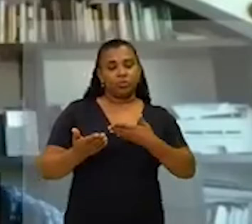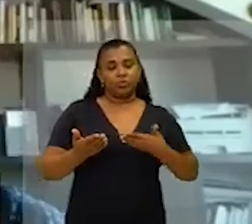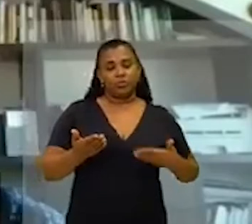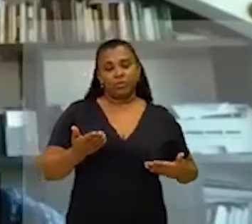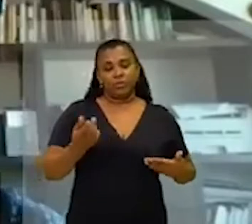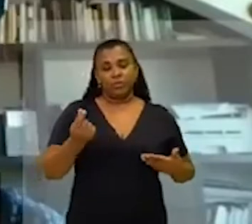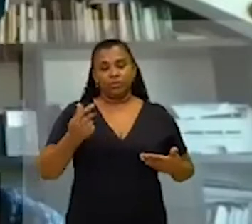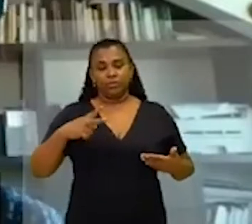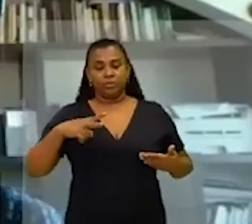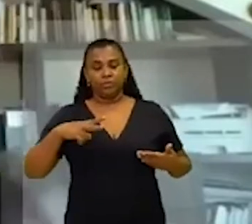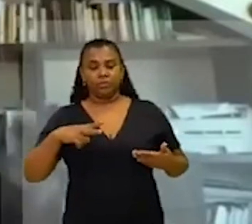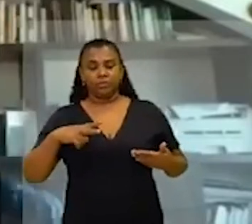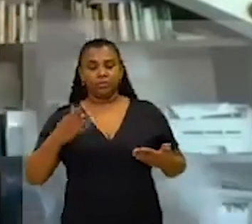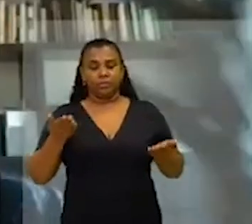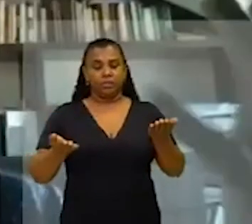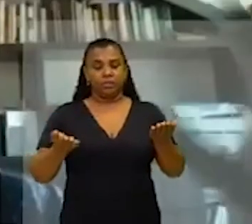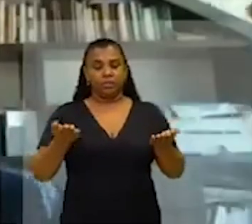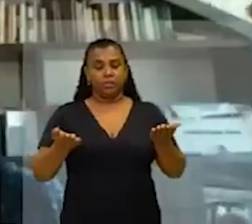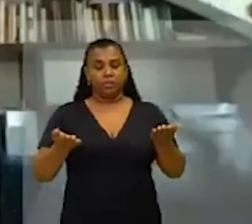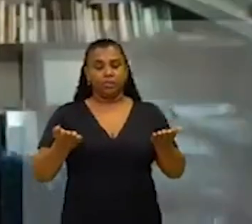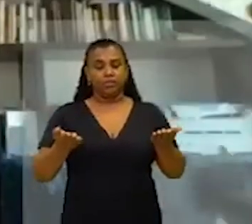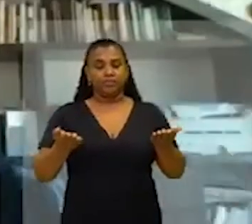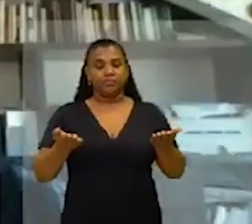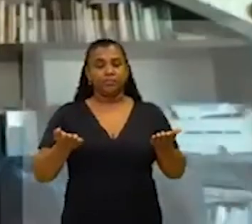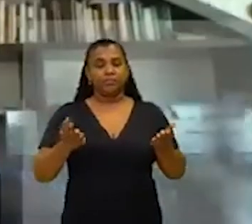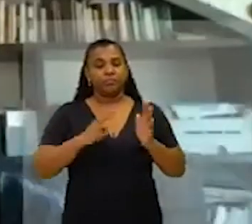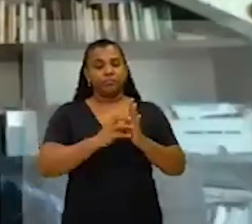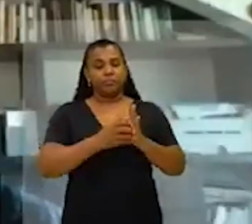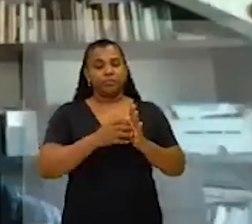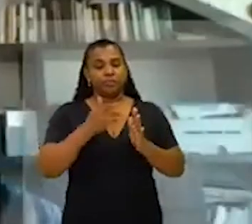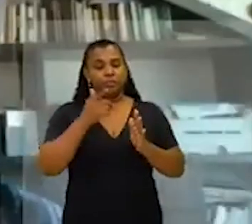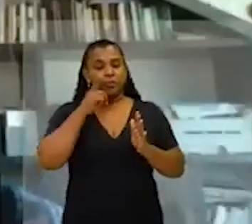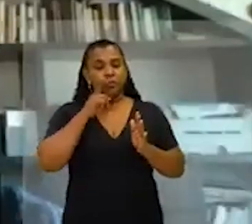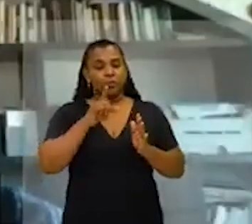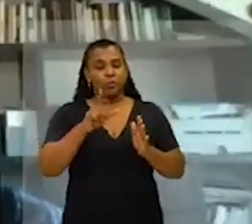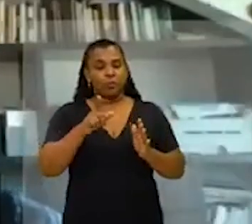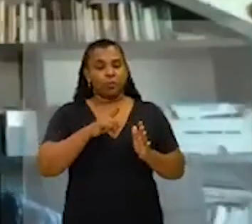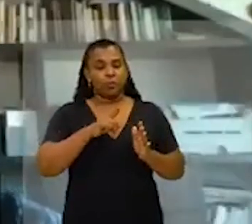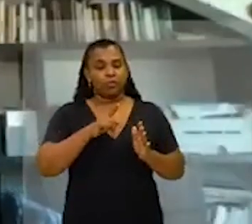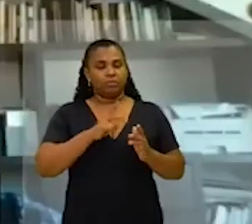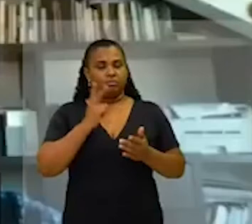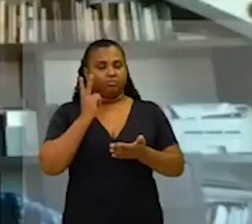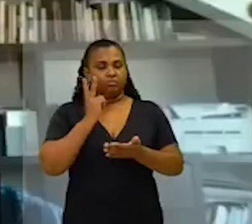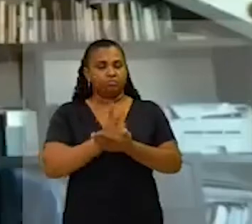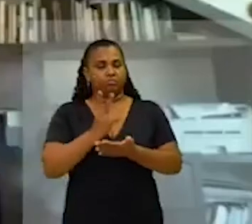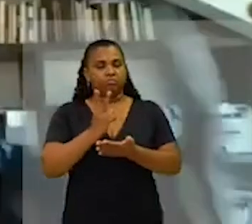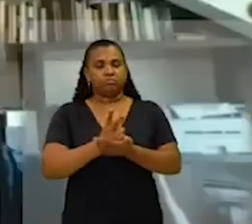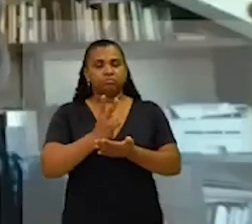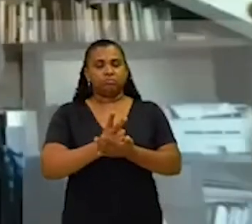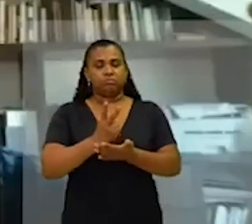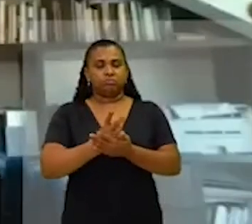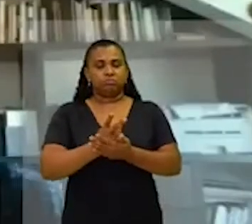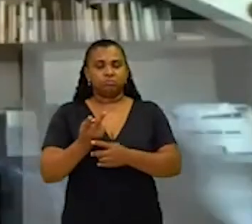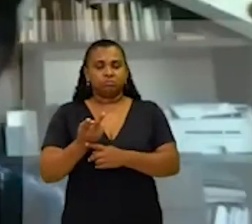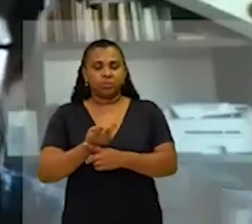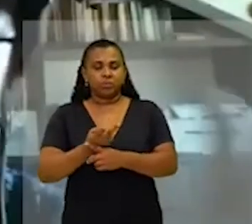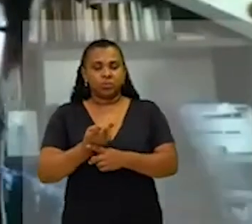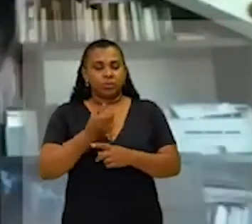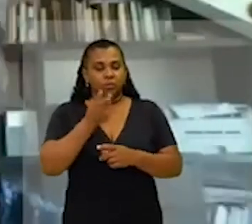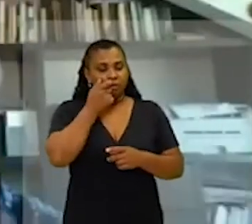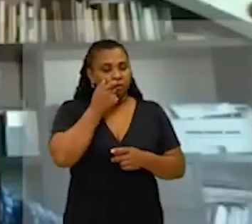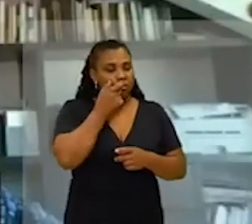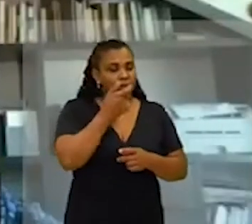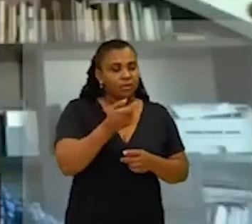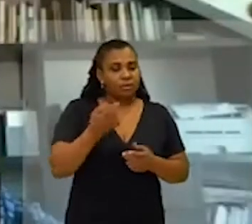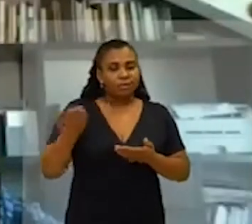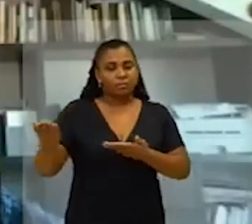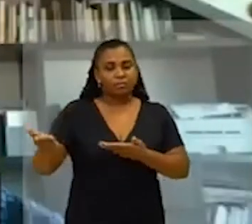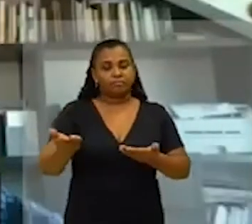os partidos mesmo tenham a constante busca de interesse em buscar filiados entre Carrefour e